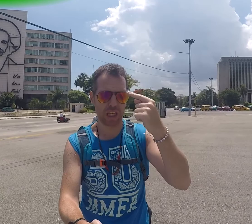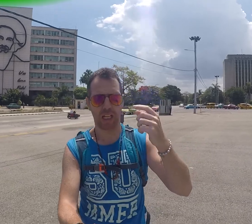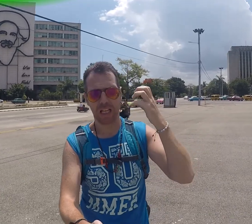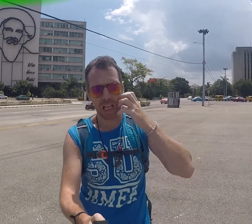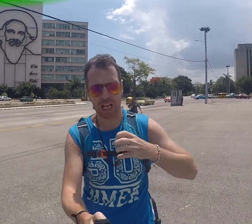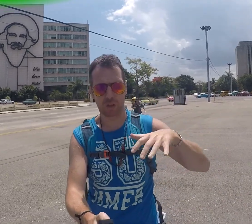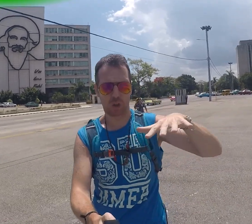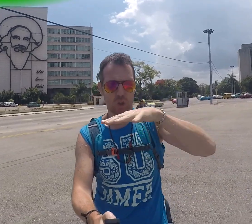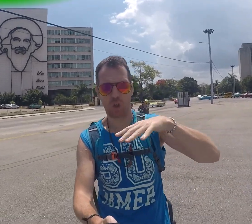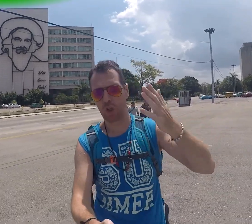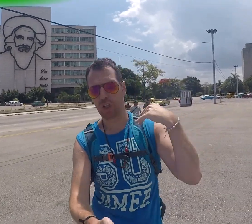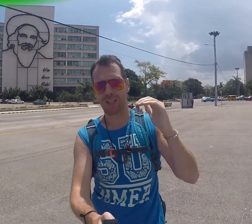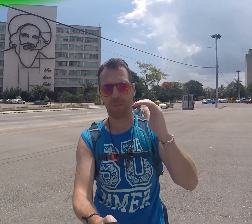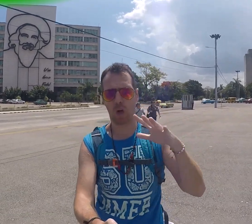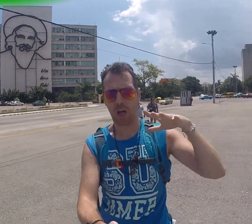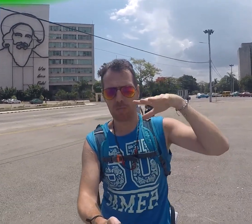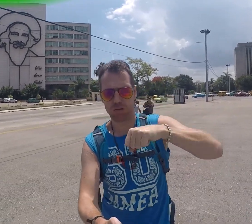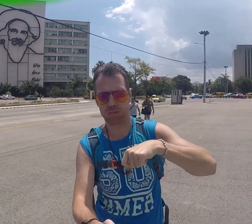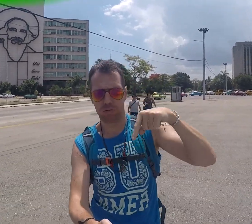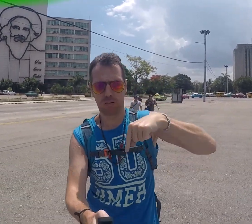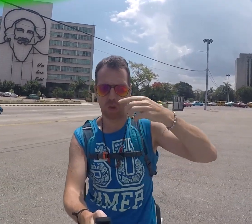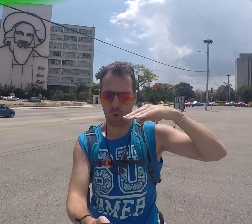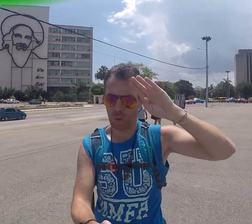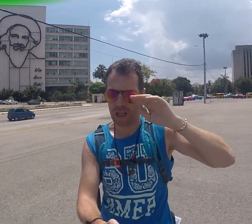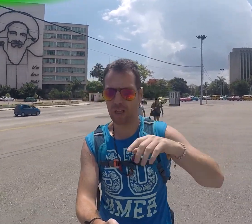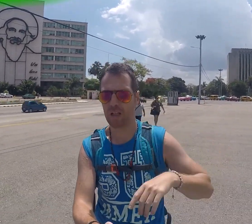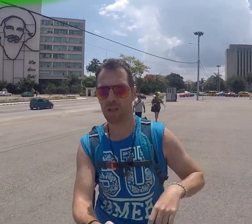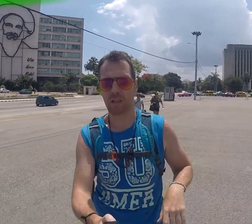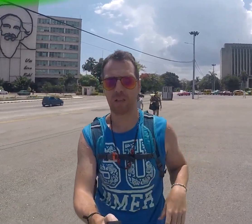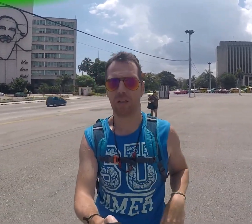Junto con el Che y Castro, conquistó Cuba